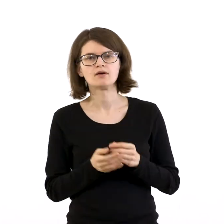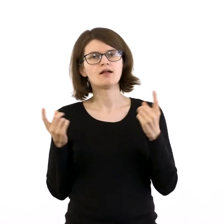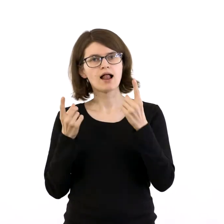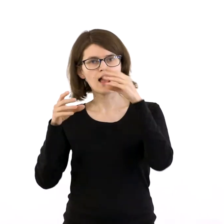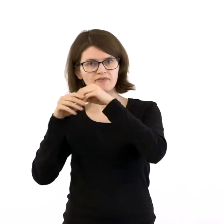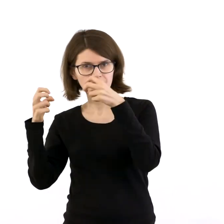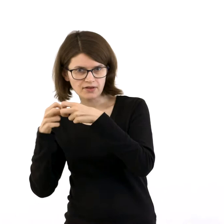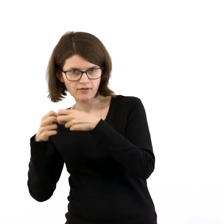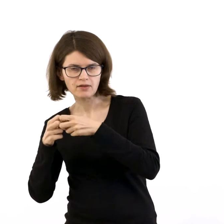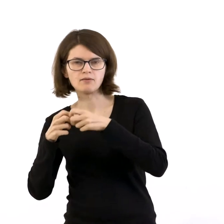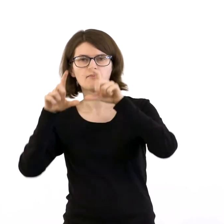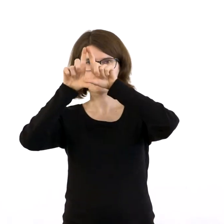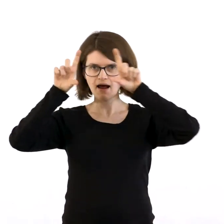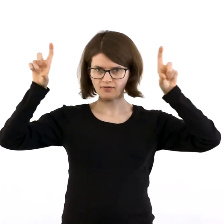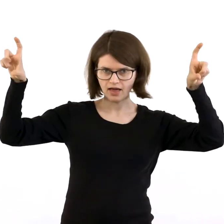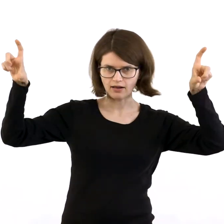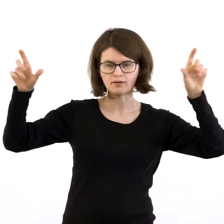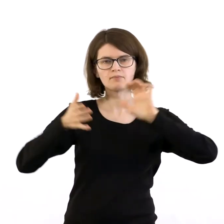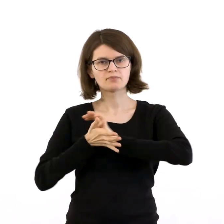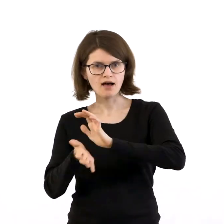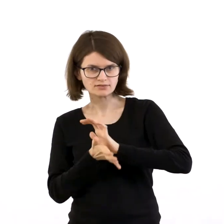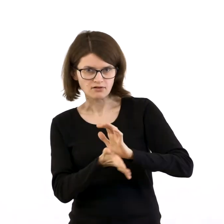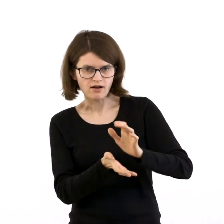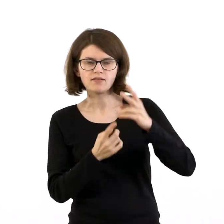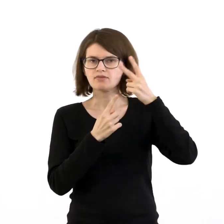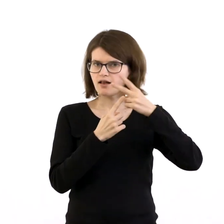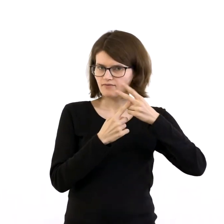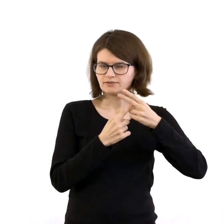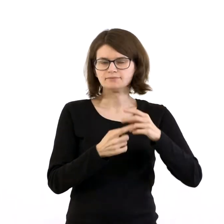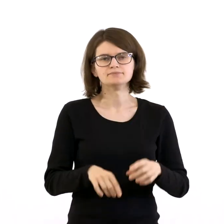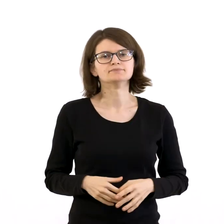reklamy w Internecie, banery, prasa, tv.